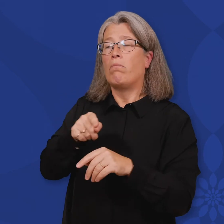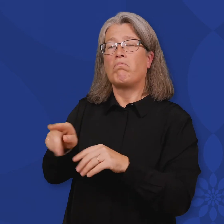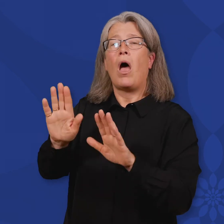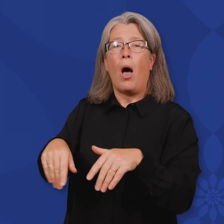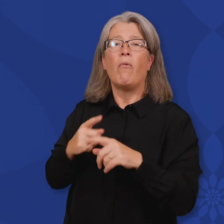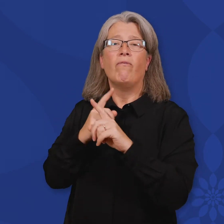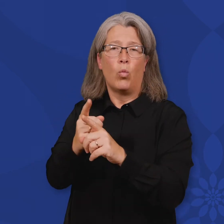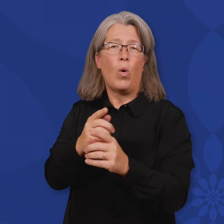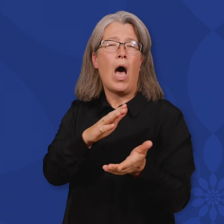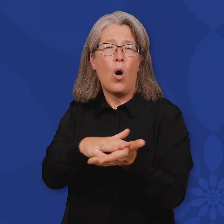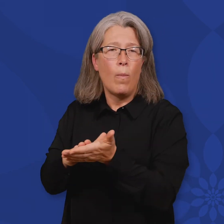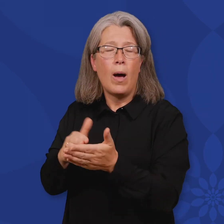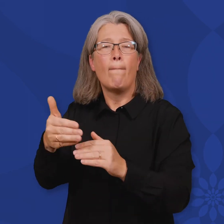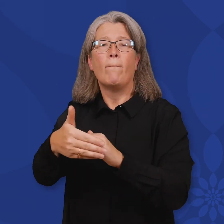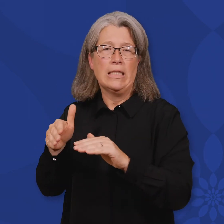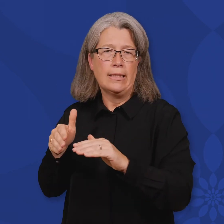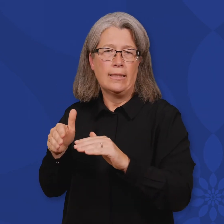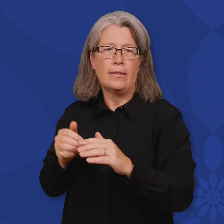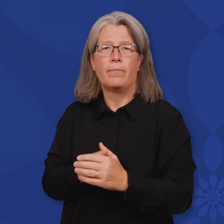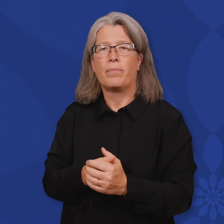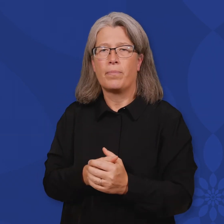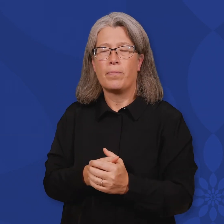följa rekommendationerna och begränsningarna.